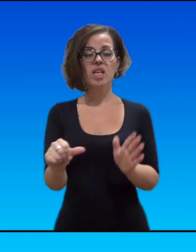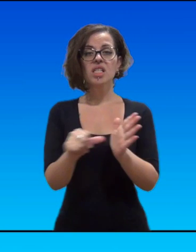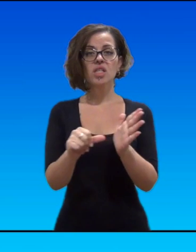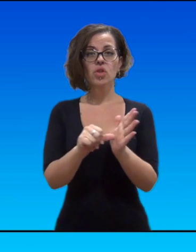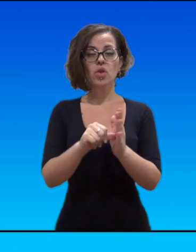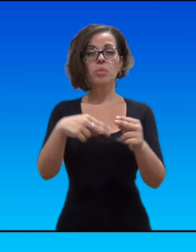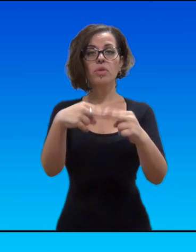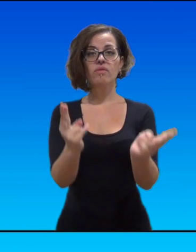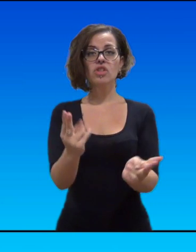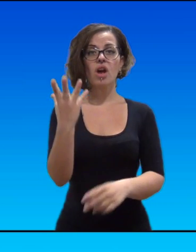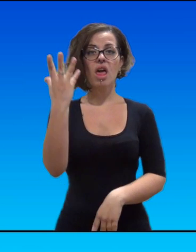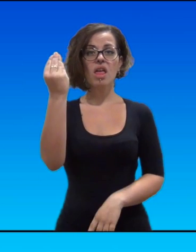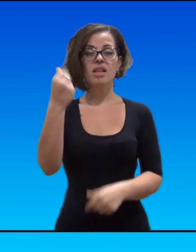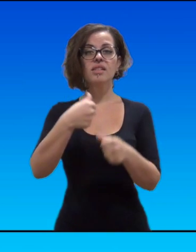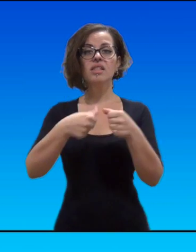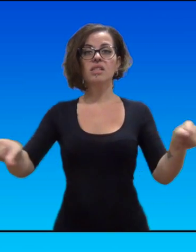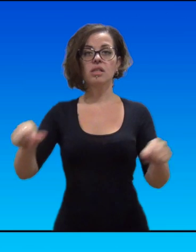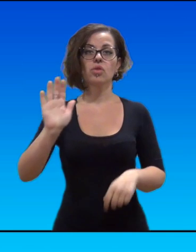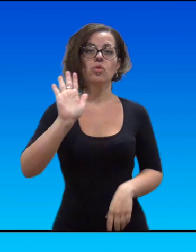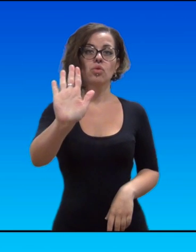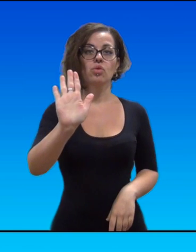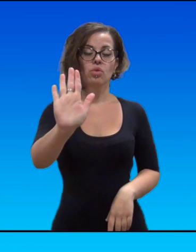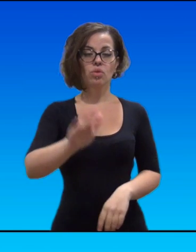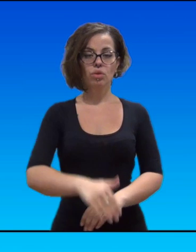presso la Sezione Provinciale ENS di residenza.